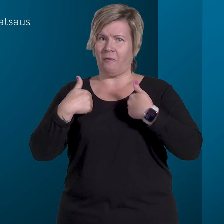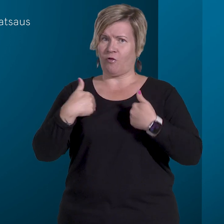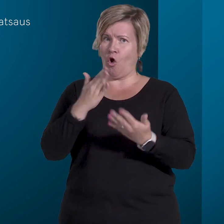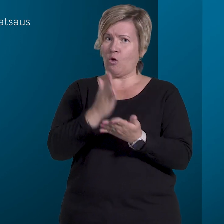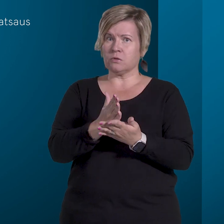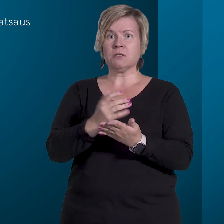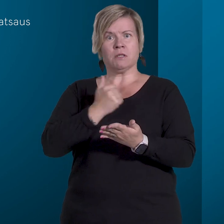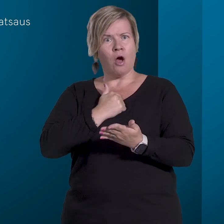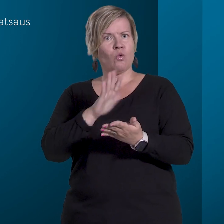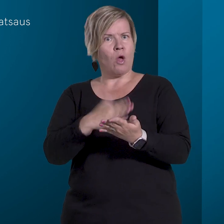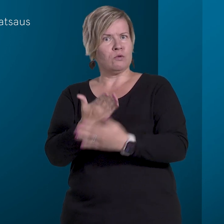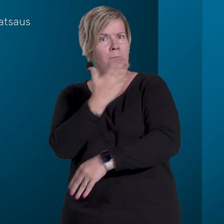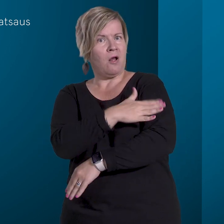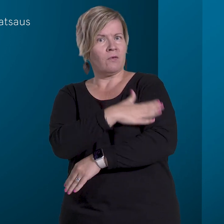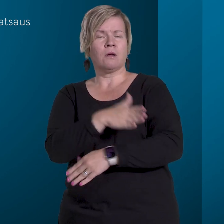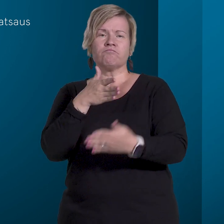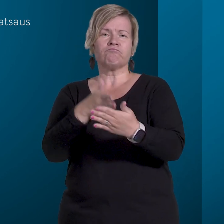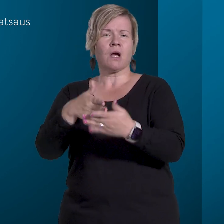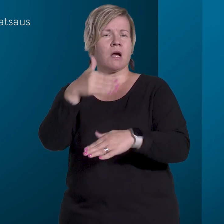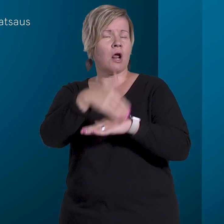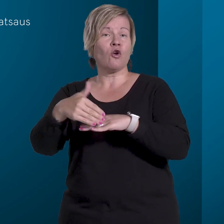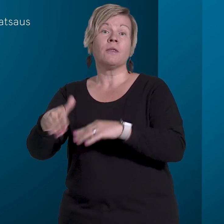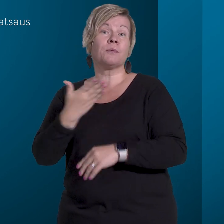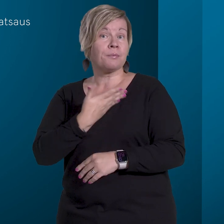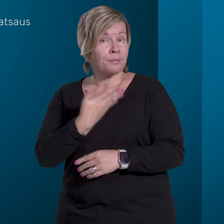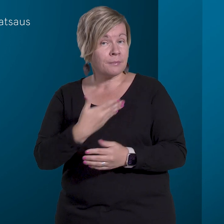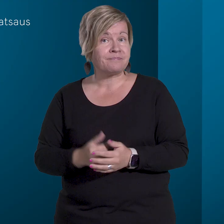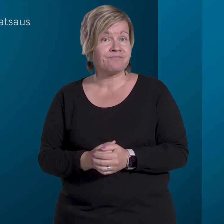sekä subjektiivista oikeutta saada tulkkauspalvelua.